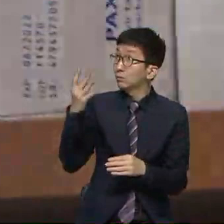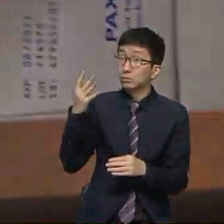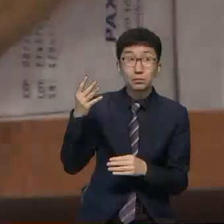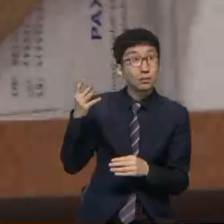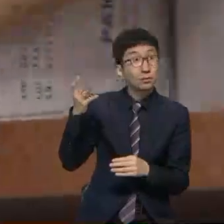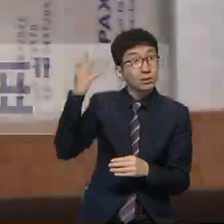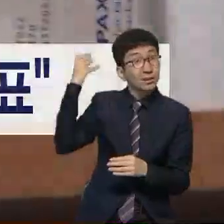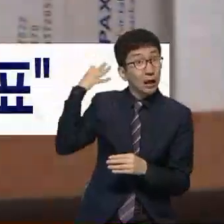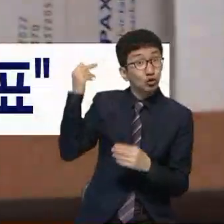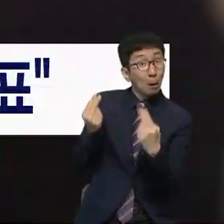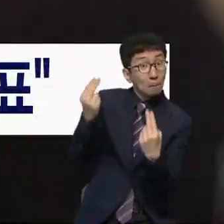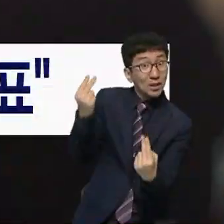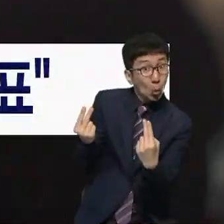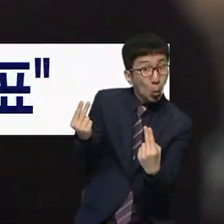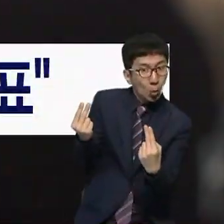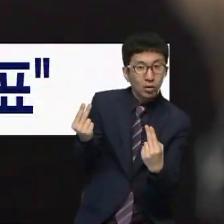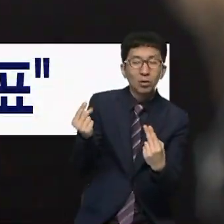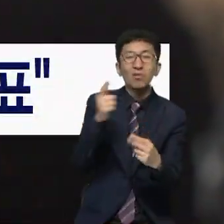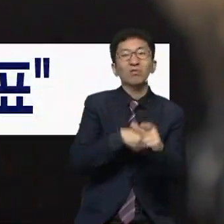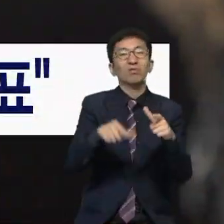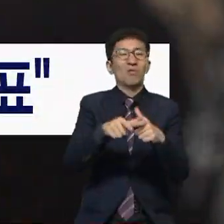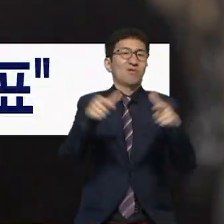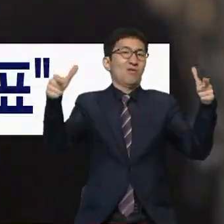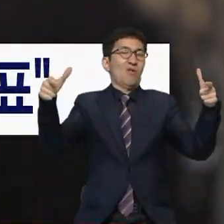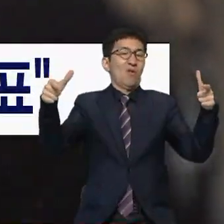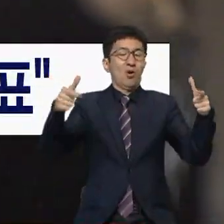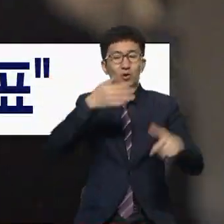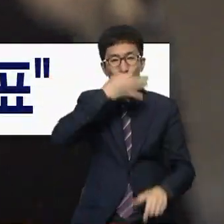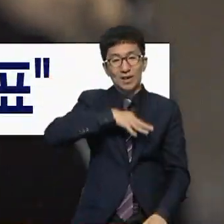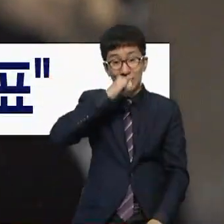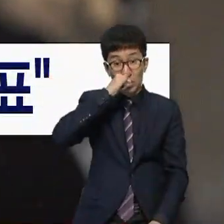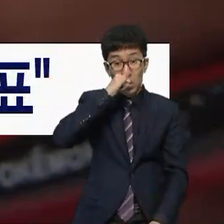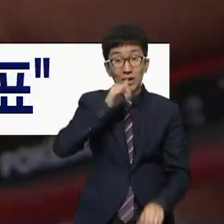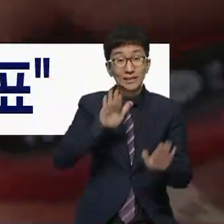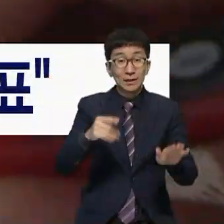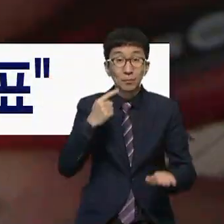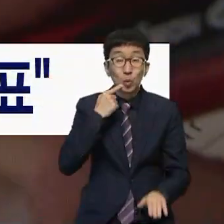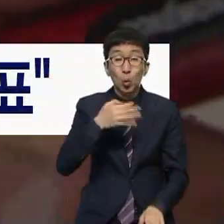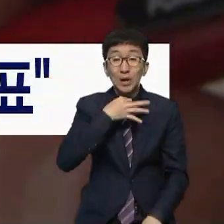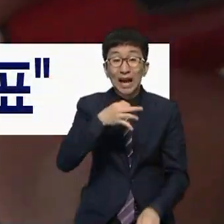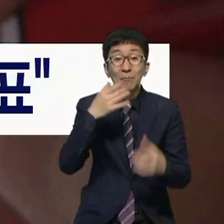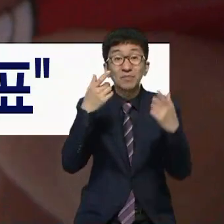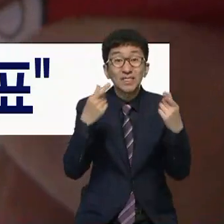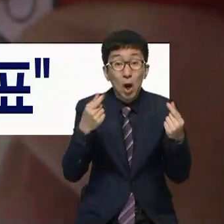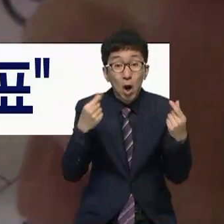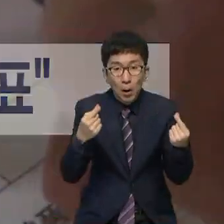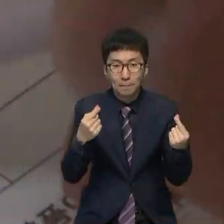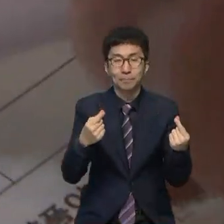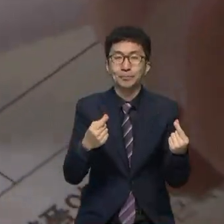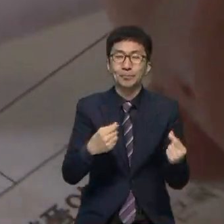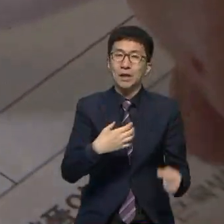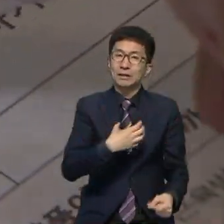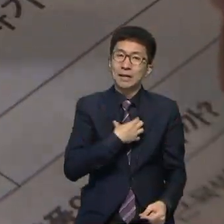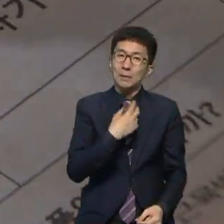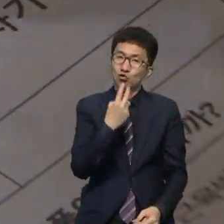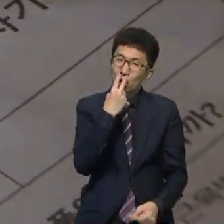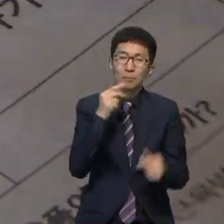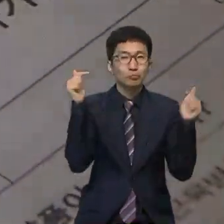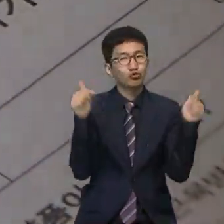이렇게 고위험군의 중증화를 막으며 제2의 독감 수준으로 관리하겠다는 게 방역당국의 목표입니다. 확산세도 조금씩 꺾이기 시작했습니다.